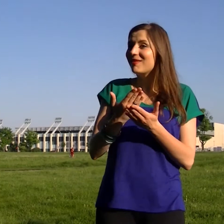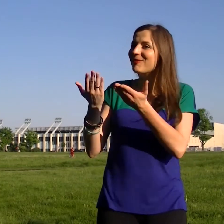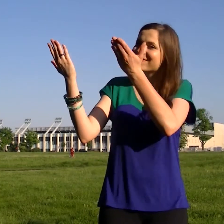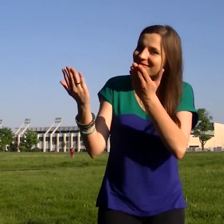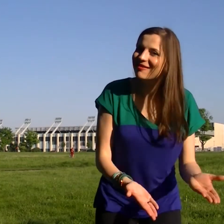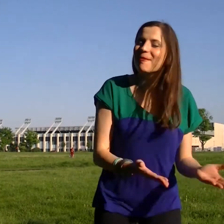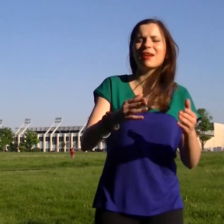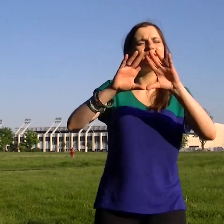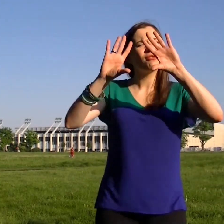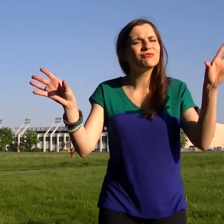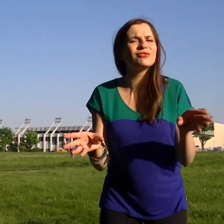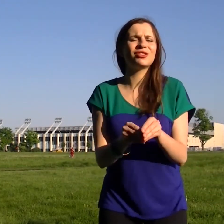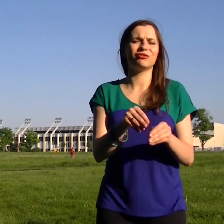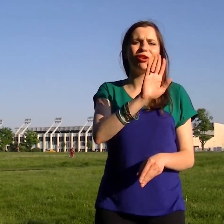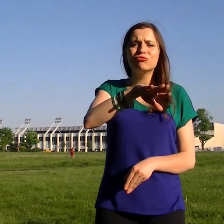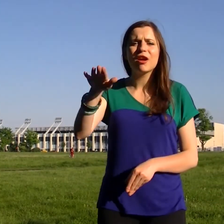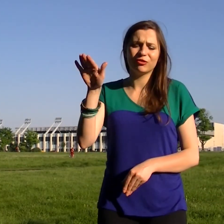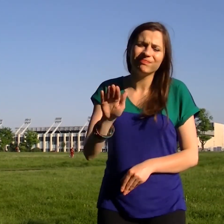Zapraszam wszystkich dzieci na Błonia! :-)